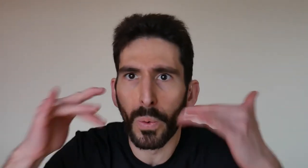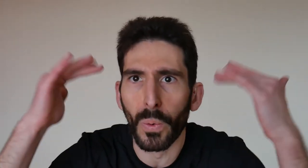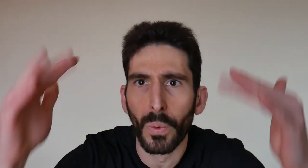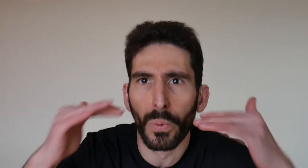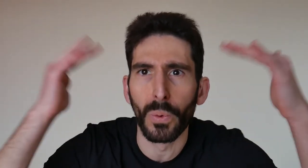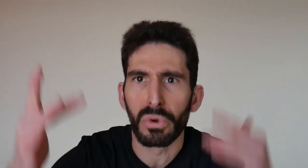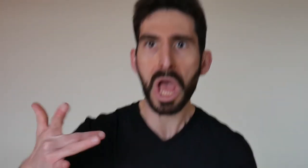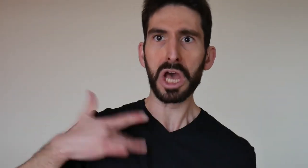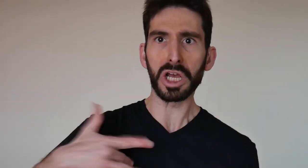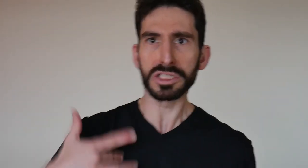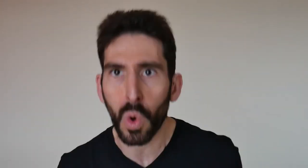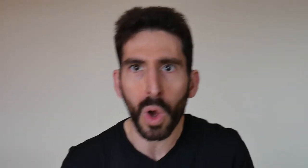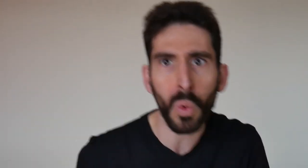*Immersion* Intéressant !